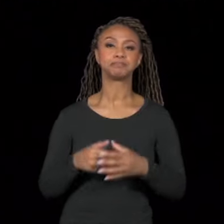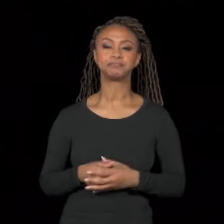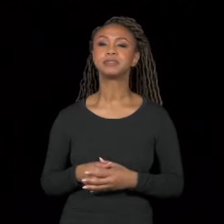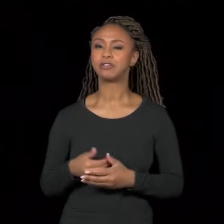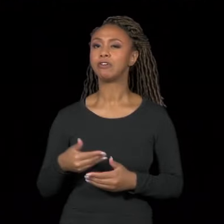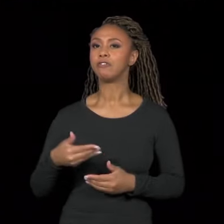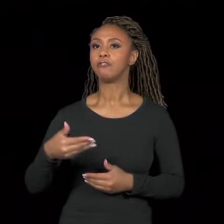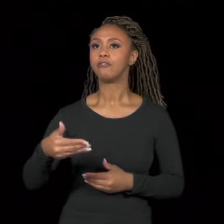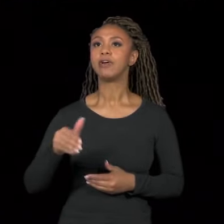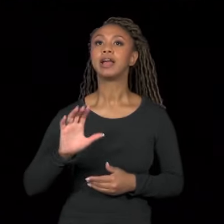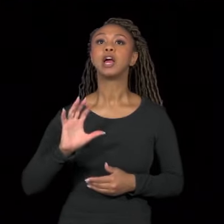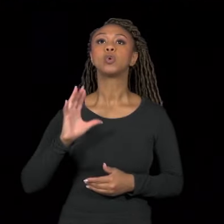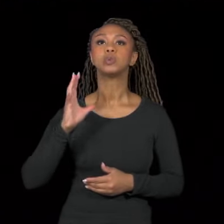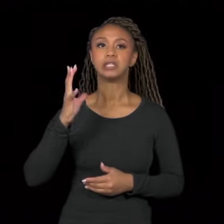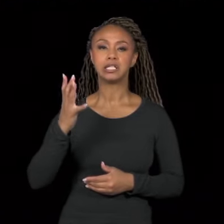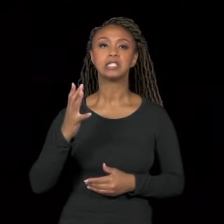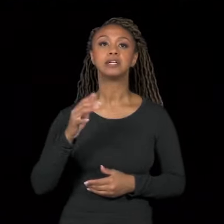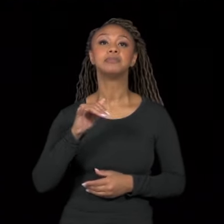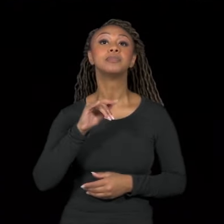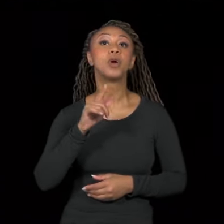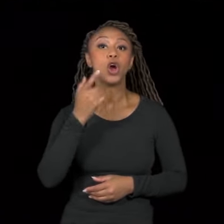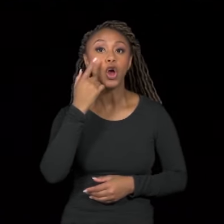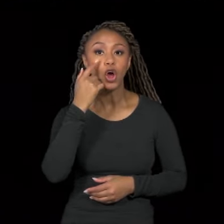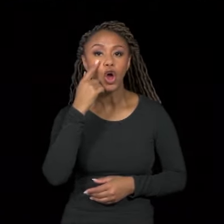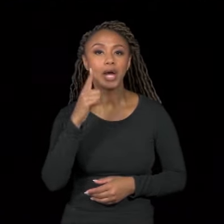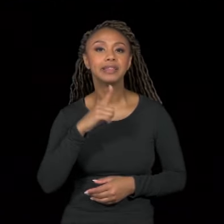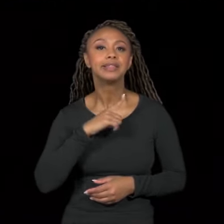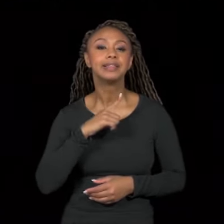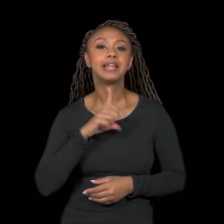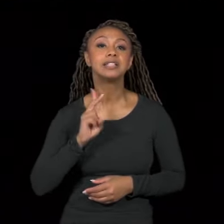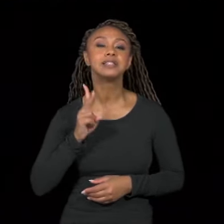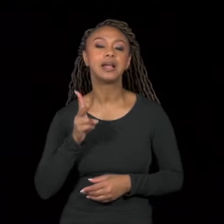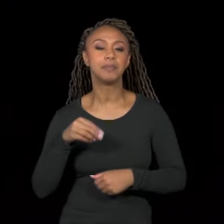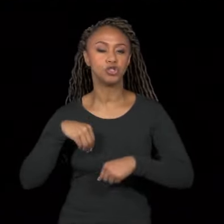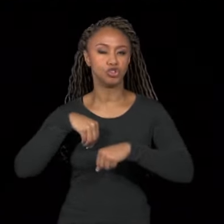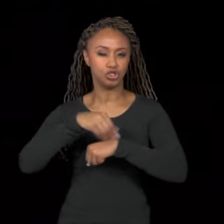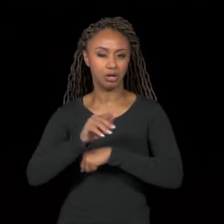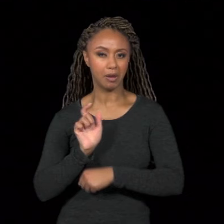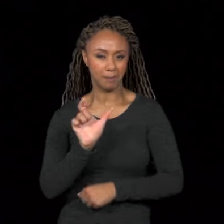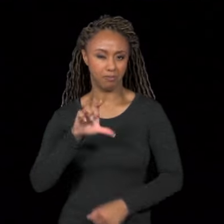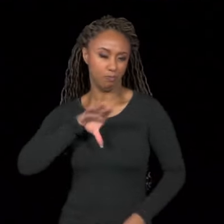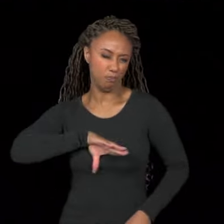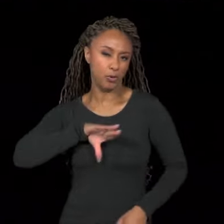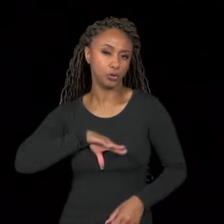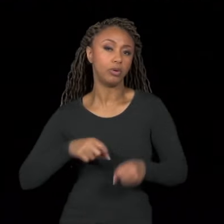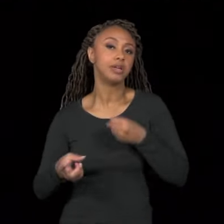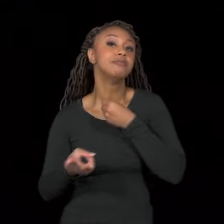MEIO DE UM VERBO, TÁ? ENTÃO É UMA DICA PRA VOCÊS AÍ, QUANDO ESTIVEREM PENSANDO NO MUNDO REAL, COMO PROJETAR E COMO TRAZER, COMO DESCREVER O